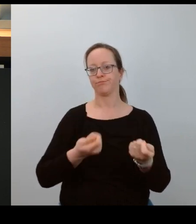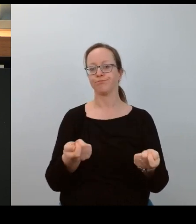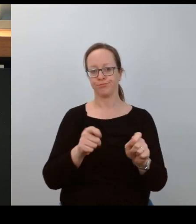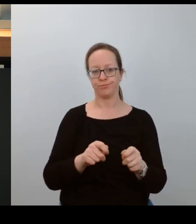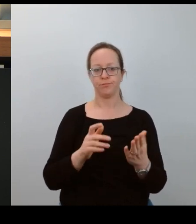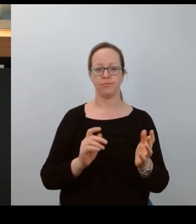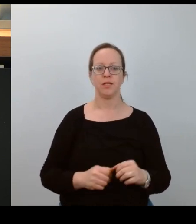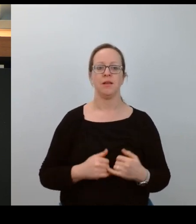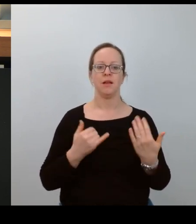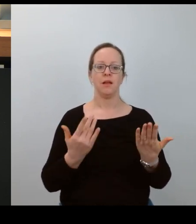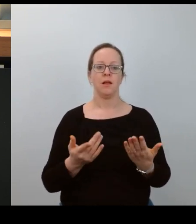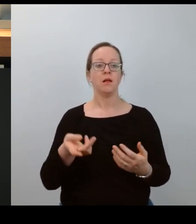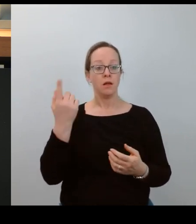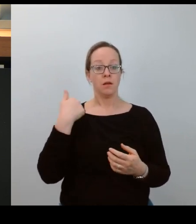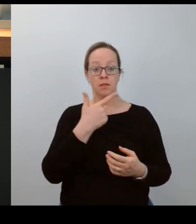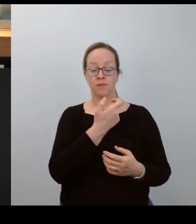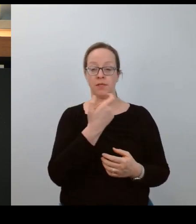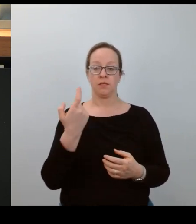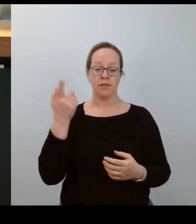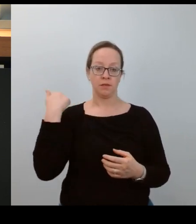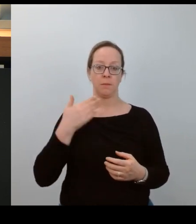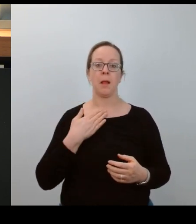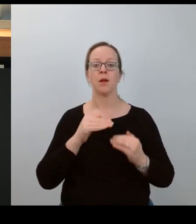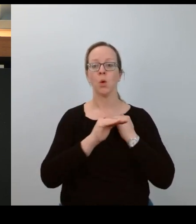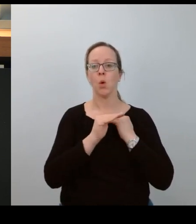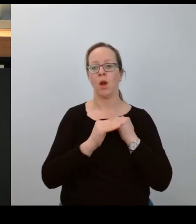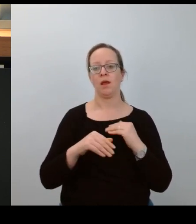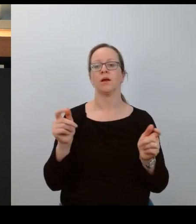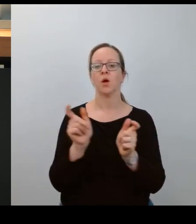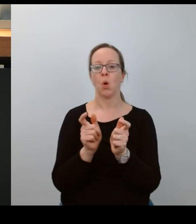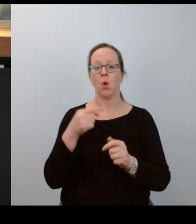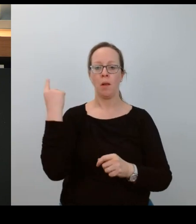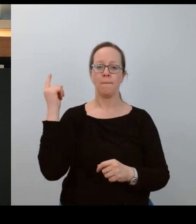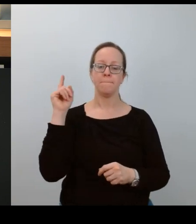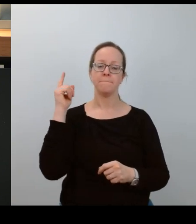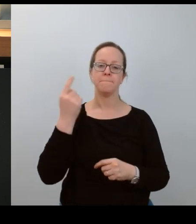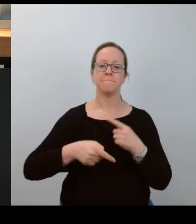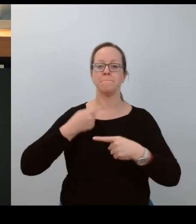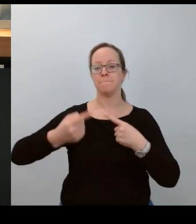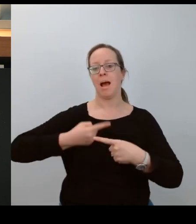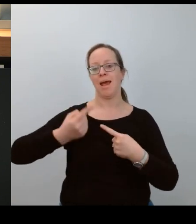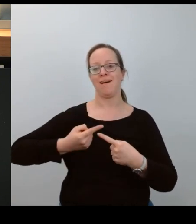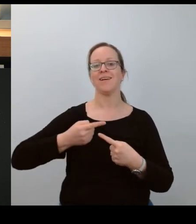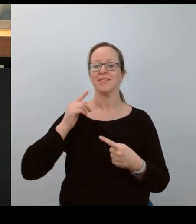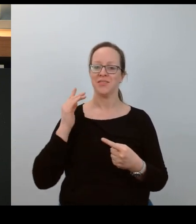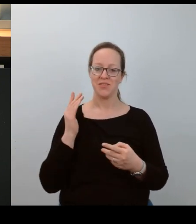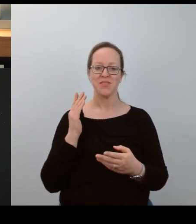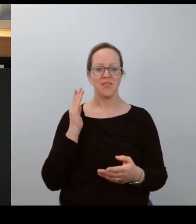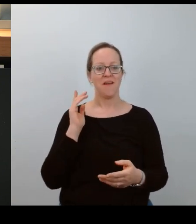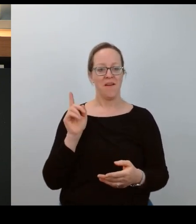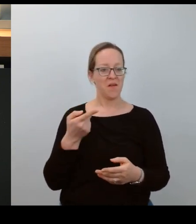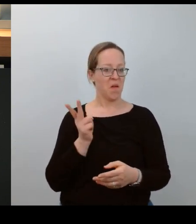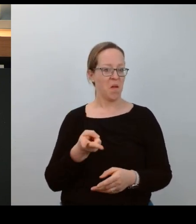Und dann gab es lange keine Datenschutzbeauf. Und genau deswegen hat dieser Bericht so lange auf unserer To do-Liste gewartet,